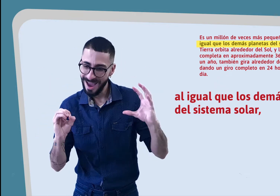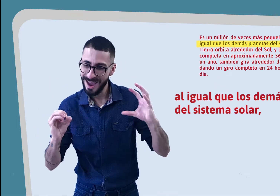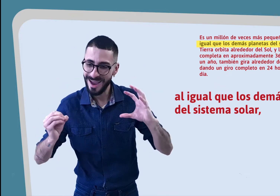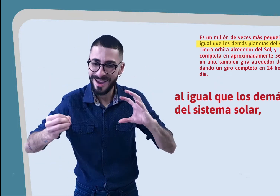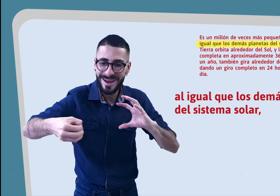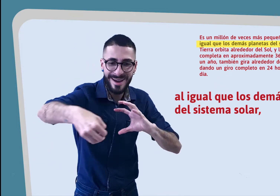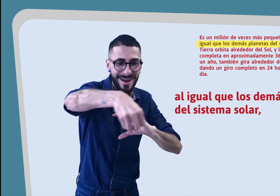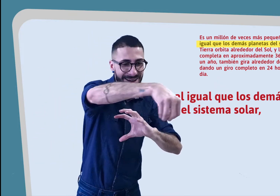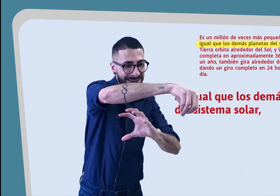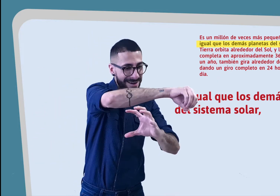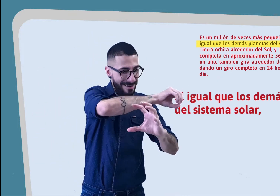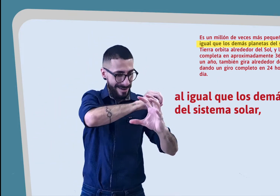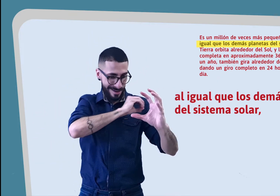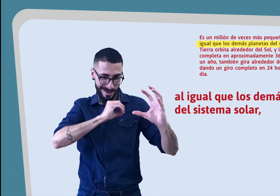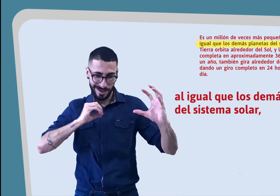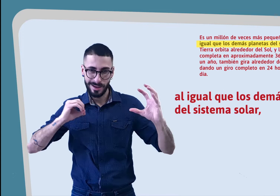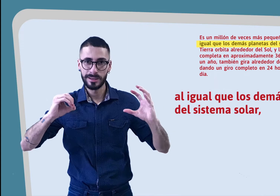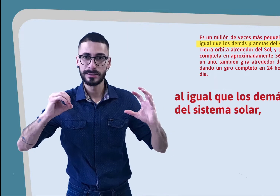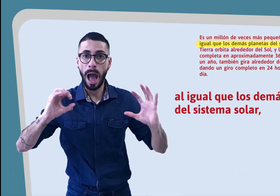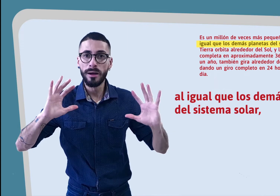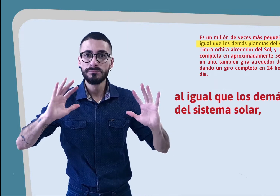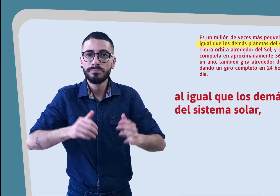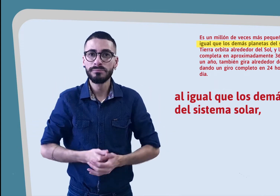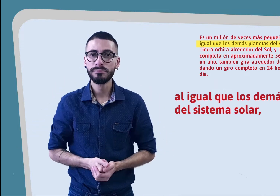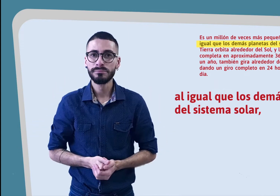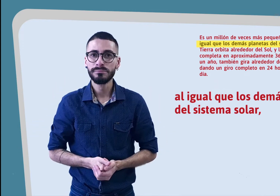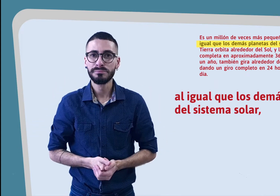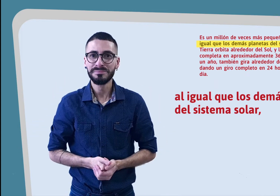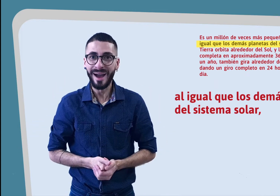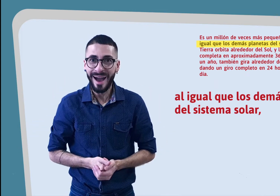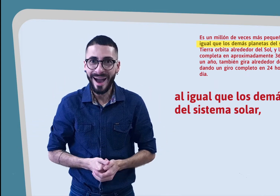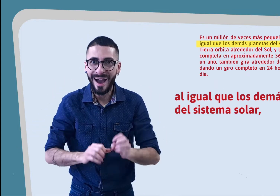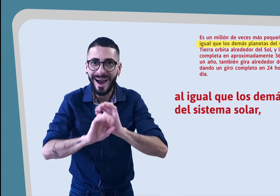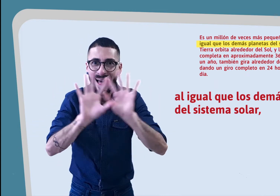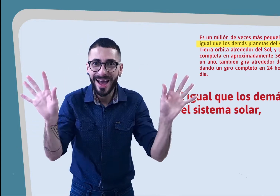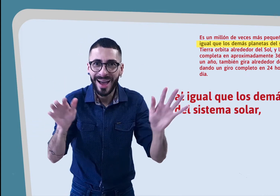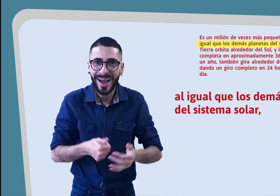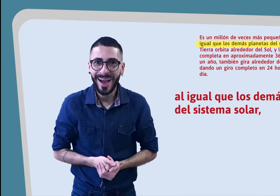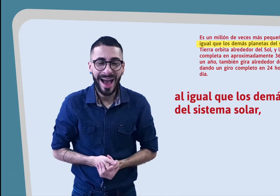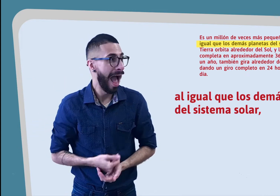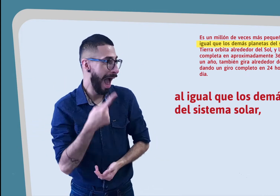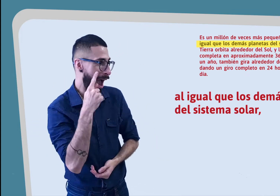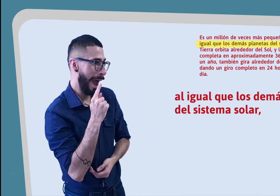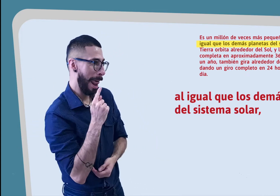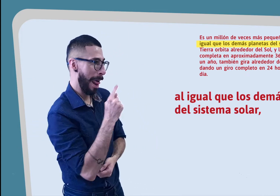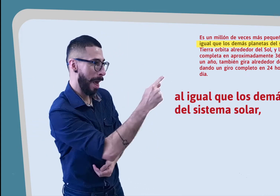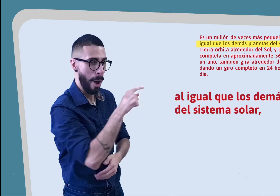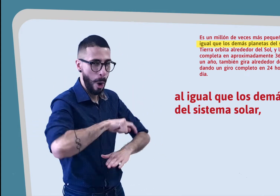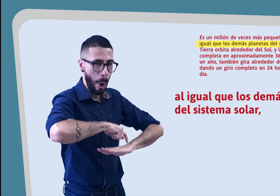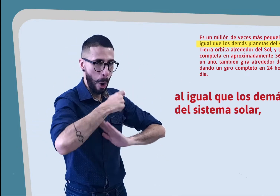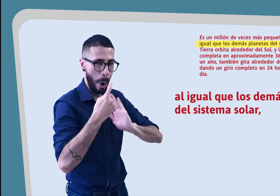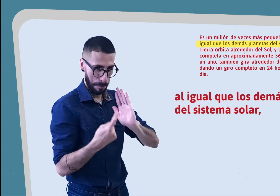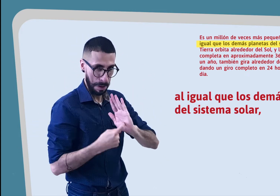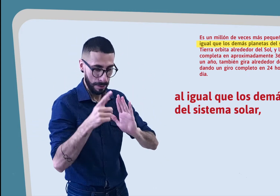Pues también orbita alrededor del Sol. Eso es todo. ¿Les quedó claro? Bien, hagamos una lectura completa de esa frase.